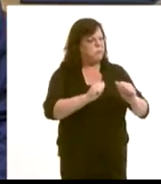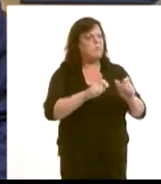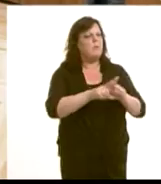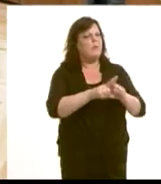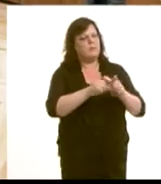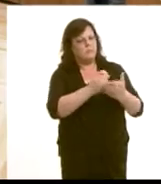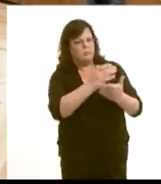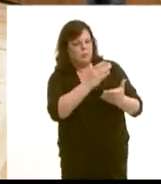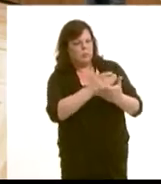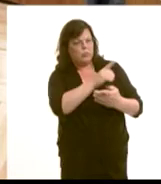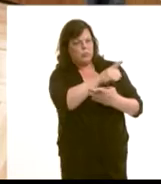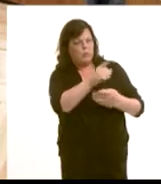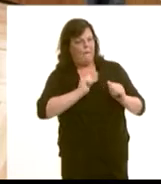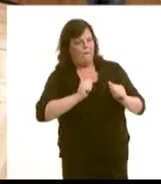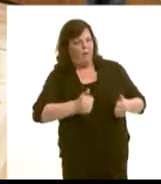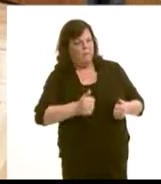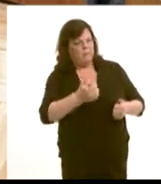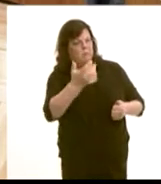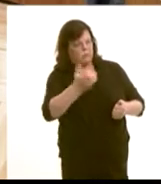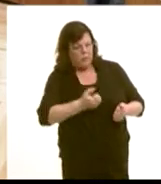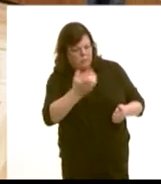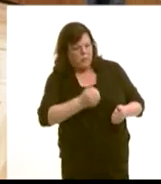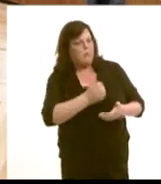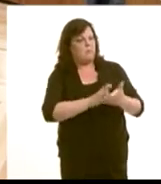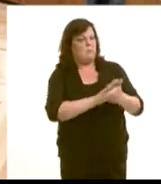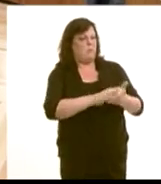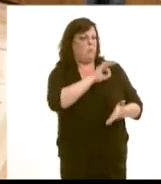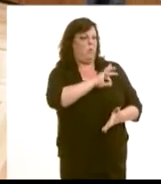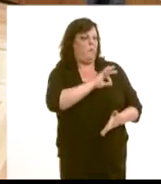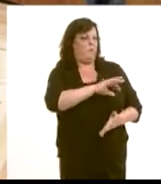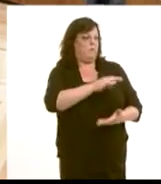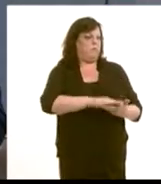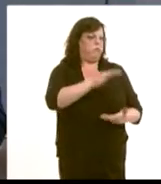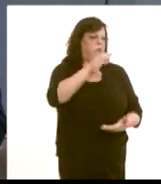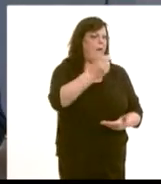Paul Davies: Brif Weinidog, maeír penderfyniad i adael yr Undeb Ewropeaidd yn mynd i gael